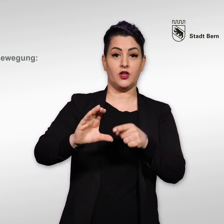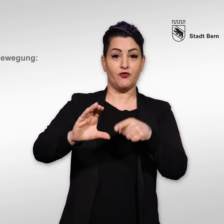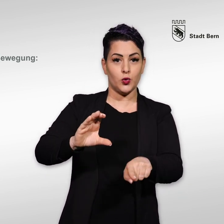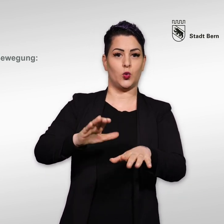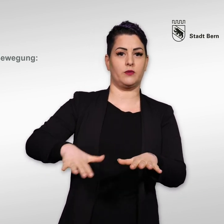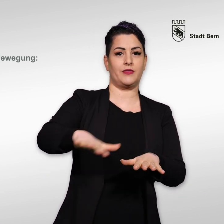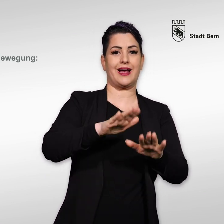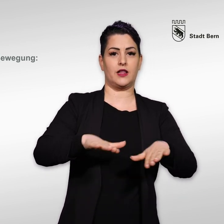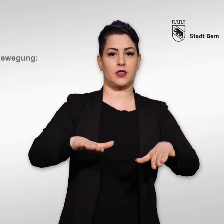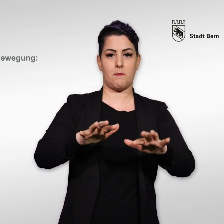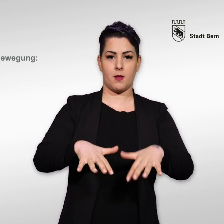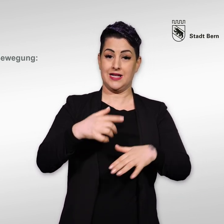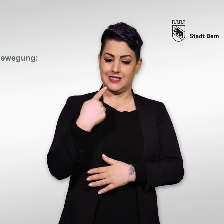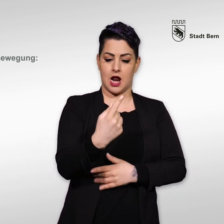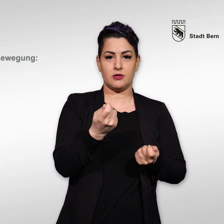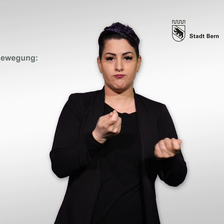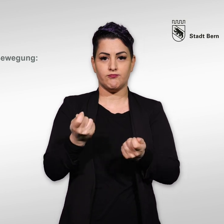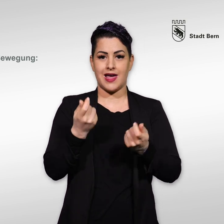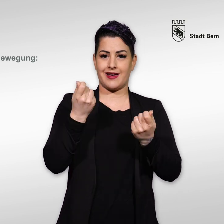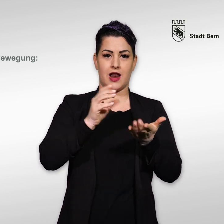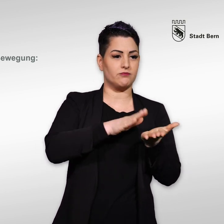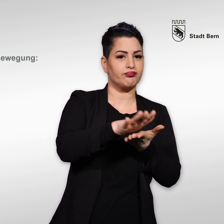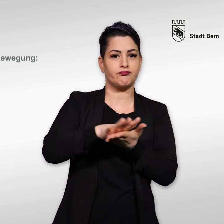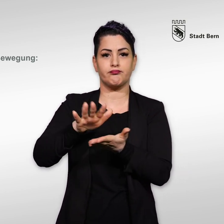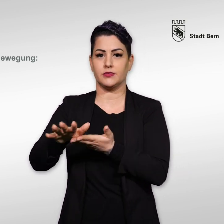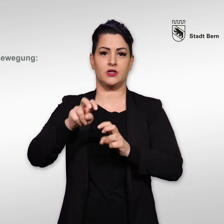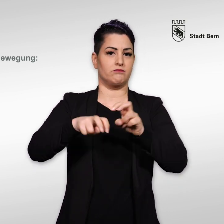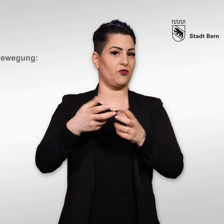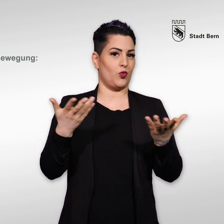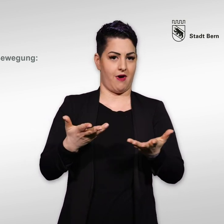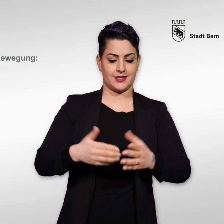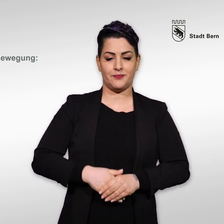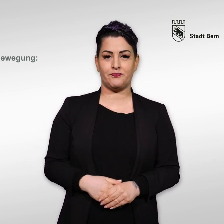und bestimmt selbst, wofür es das Geld nutzt.